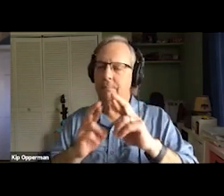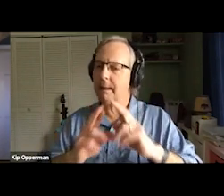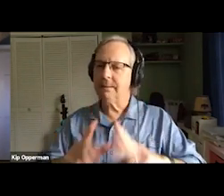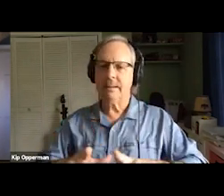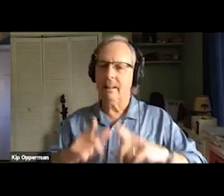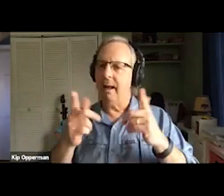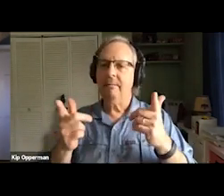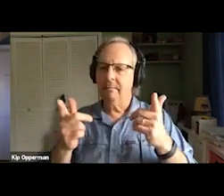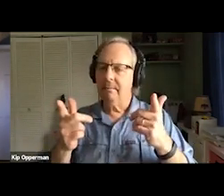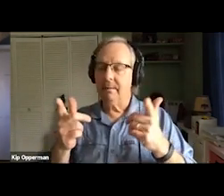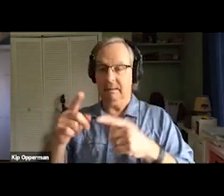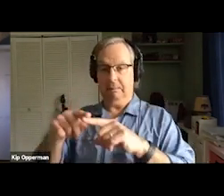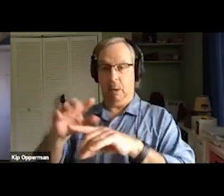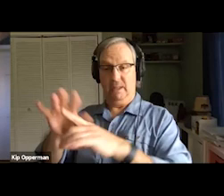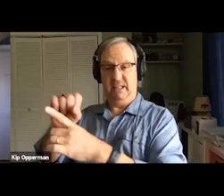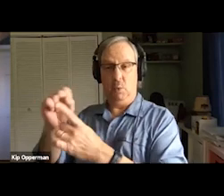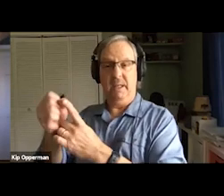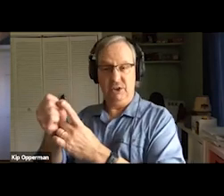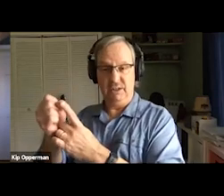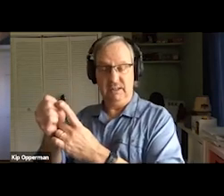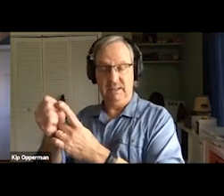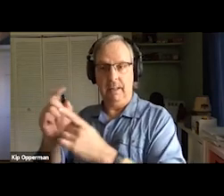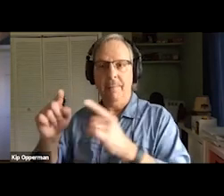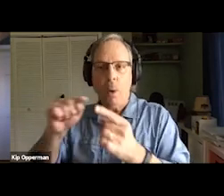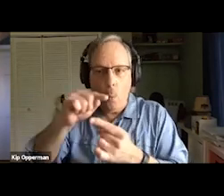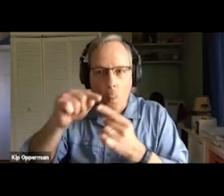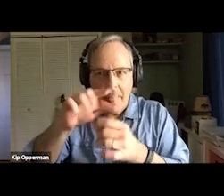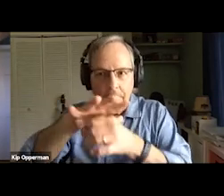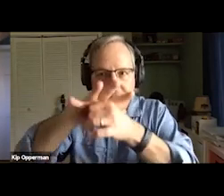y a las situaciones, pero es cuando el estrés ocurre,